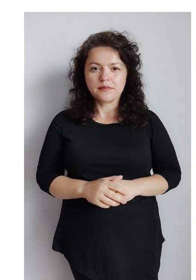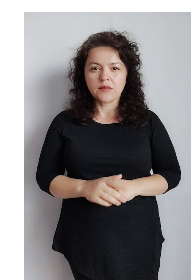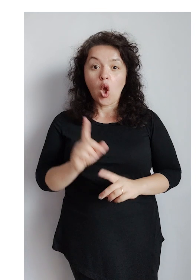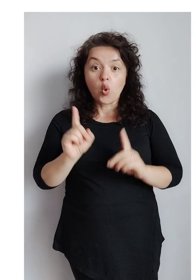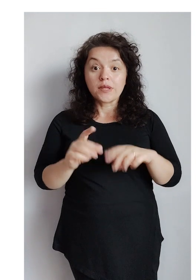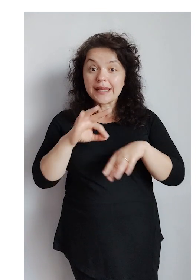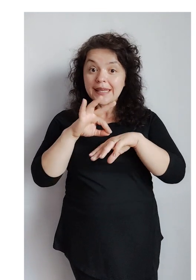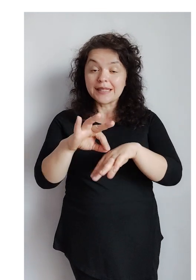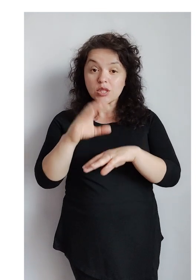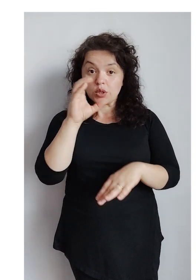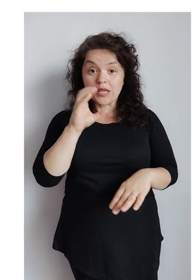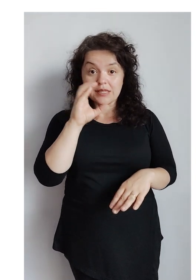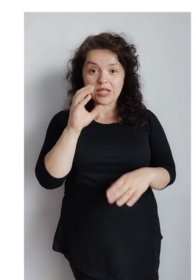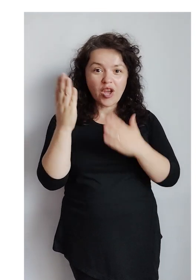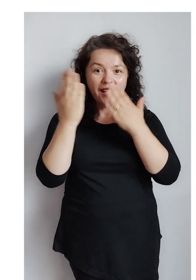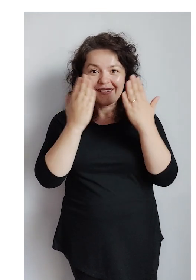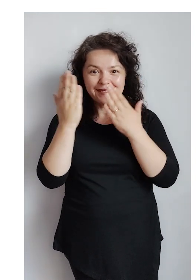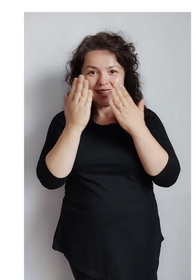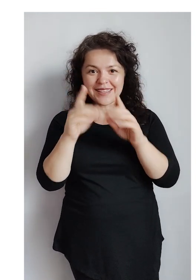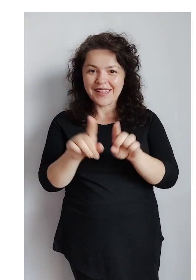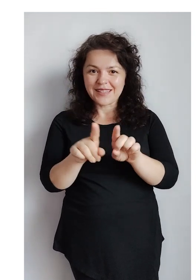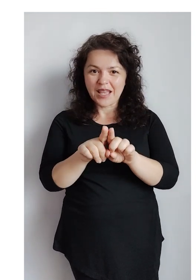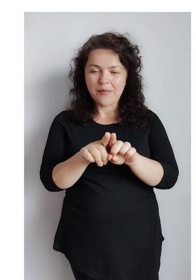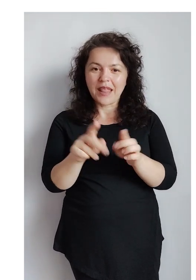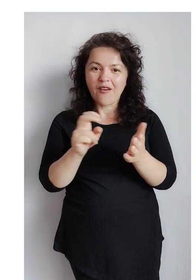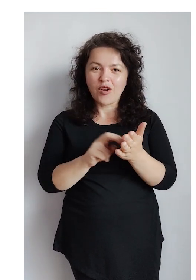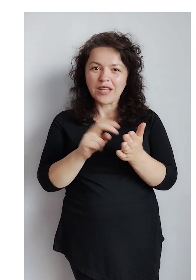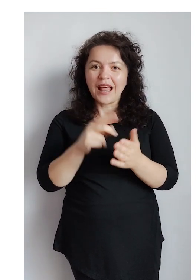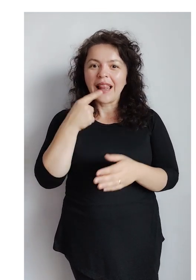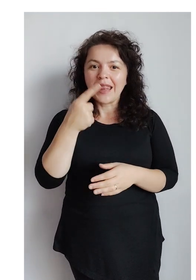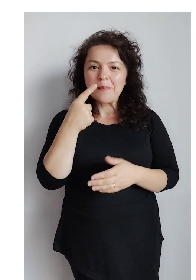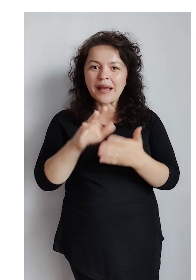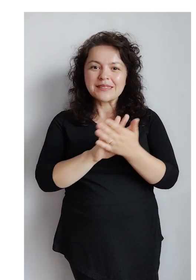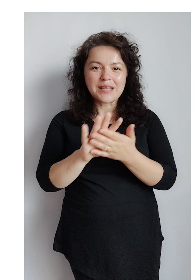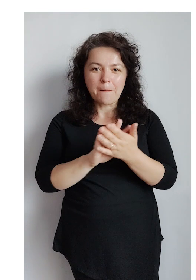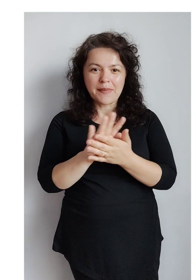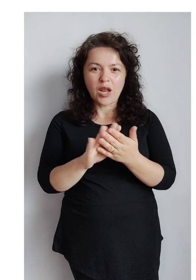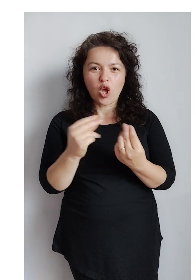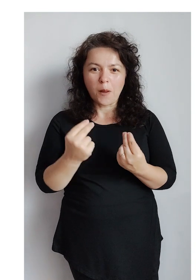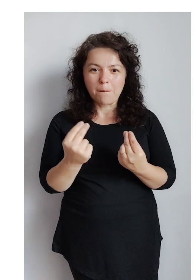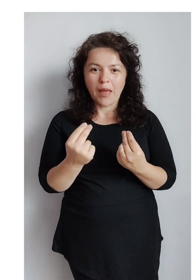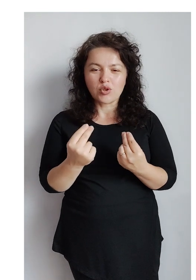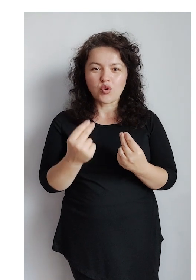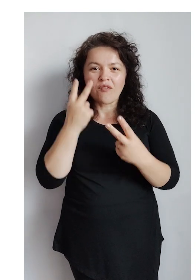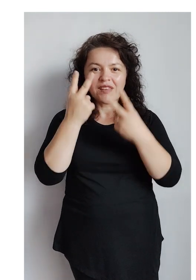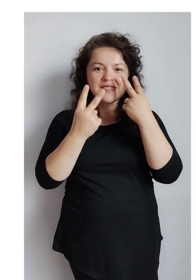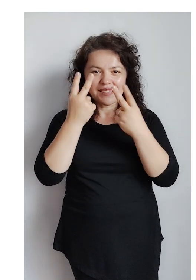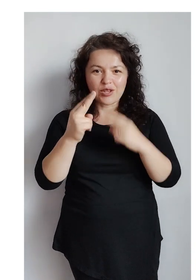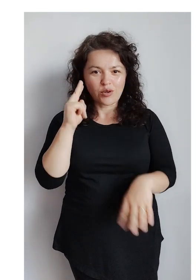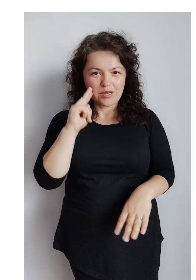Unii ghizi turistici învață de asemenea să folosească limba semnelor pentru vizitatorii surzi